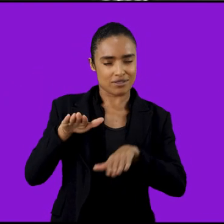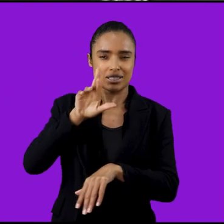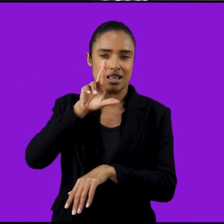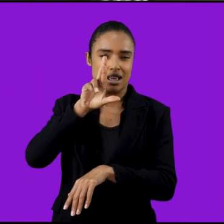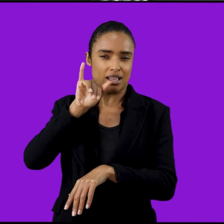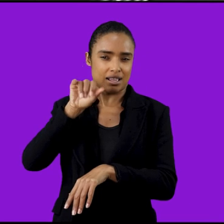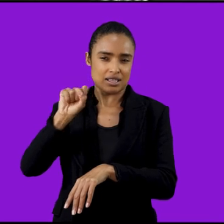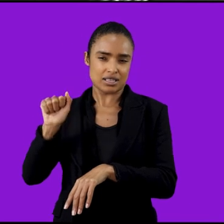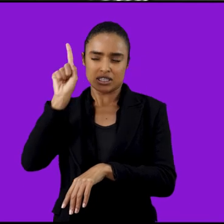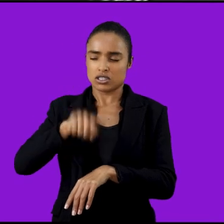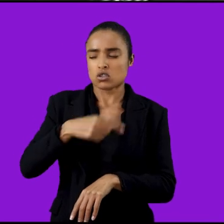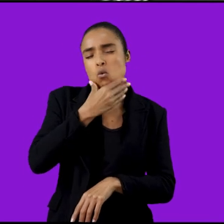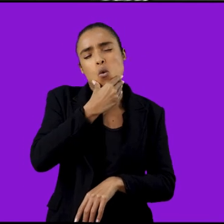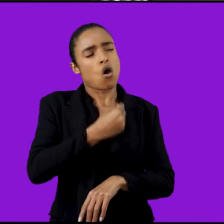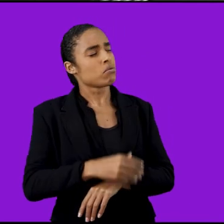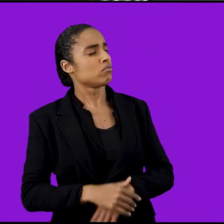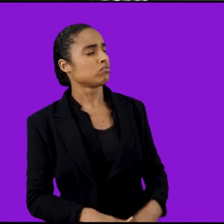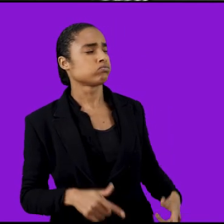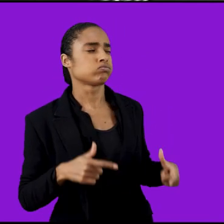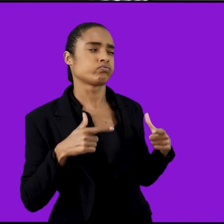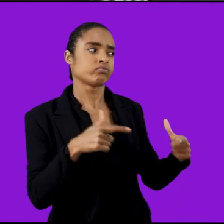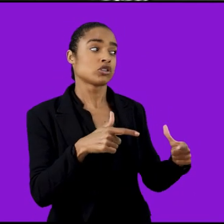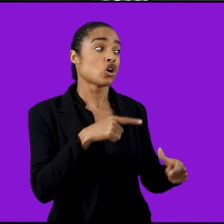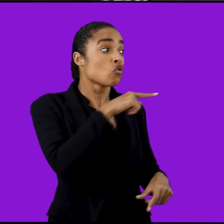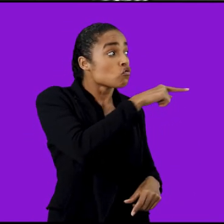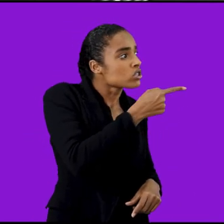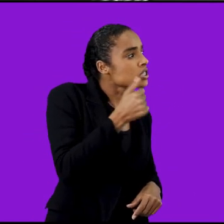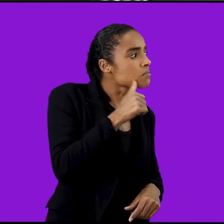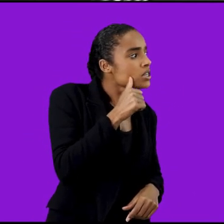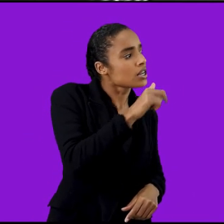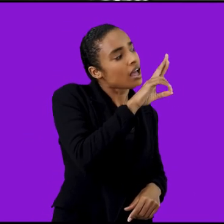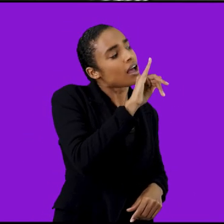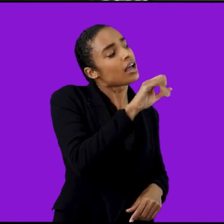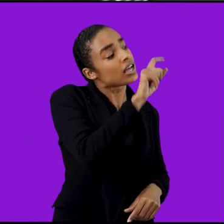assim e eu falo pra ela: “Raíssa manda esse maluco se fuder, mano! Seu emprego não tá em risco não, parça…” É porque é isso…